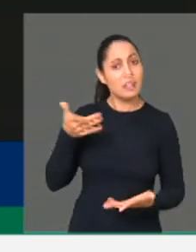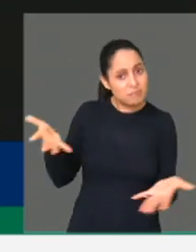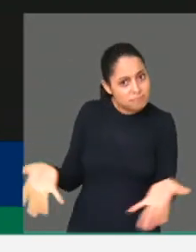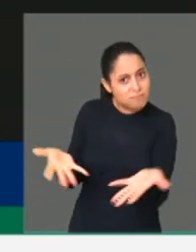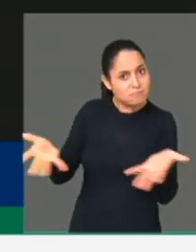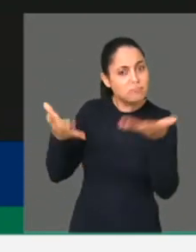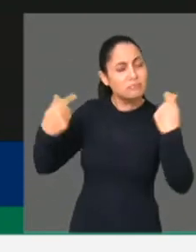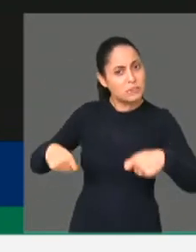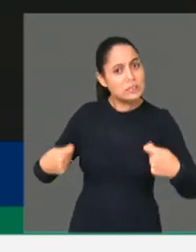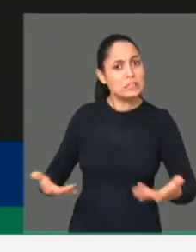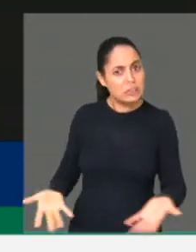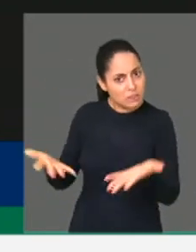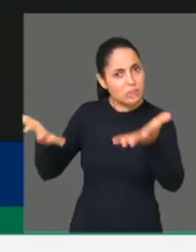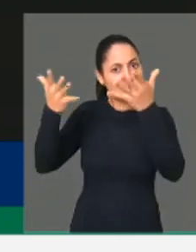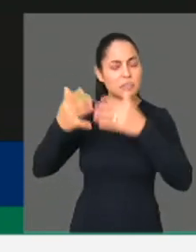FAVORÁVEL OU NÃO. ENTÃO